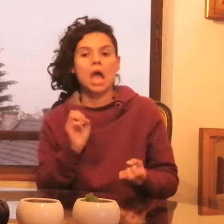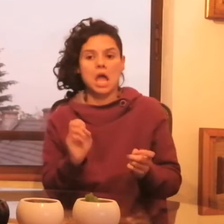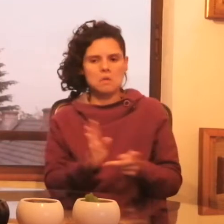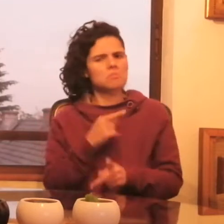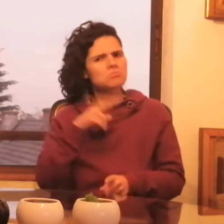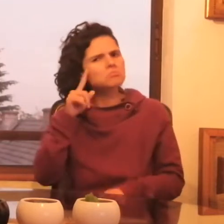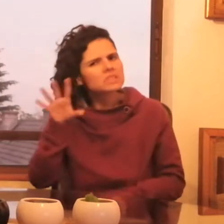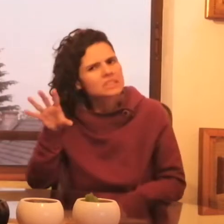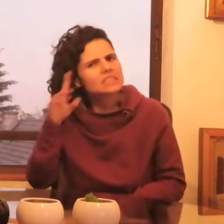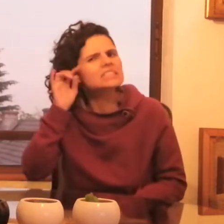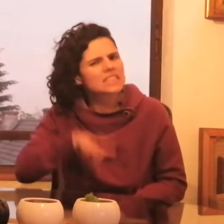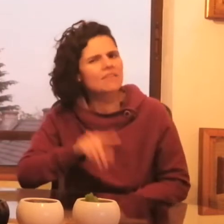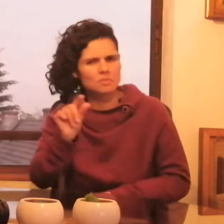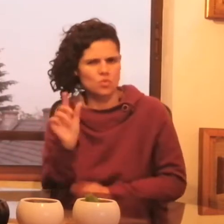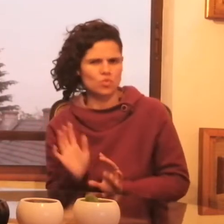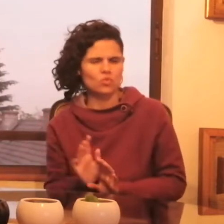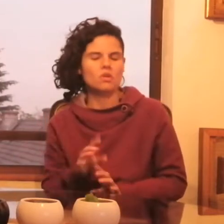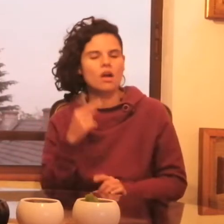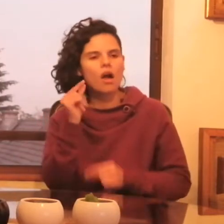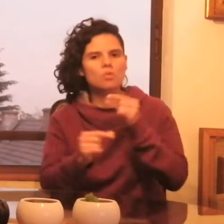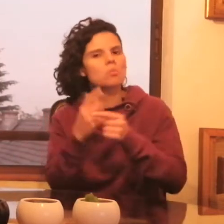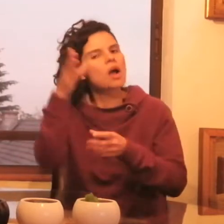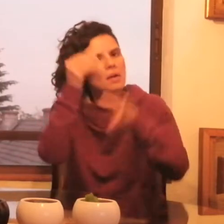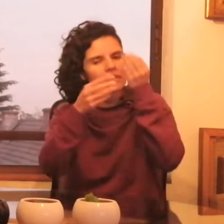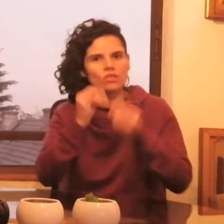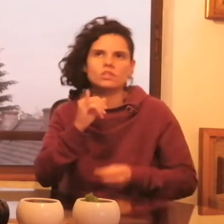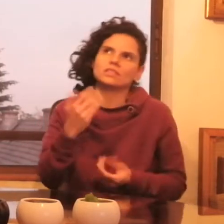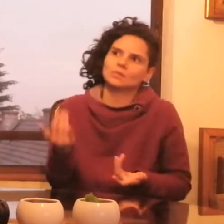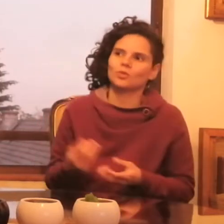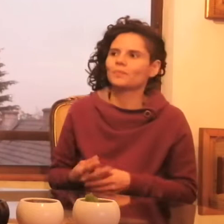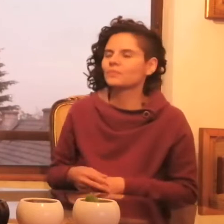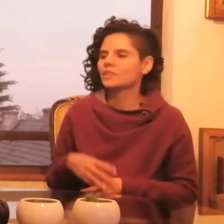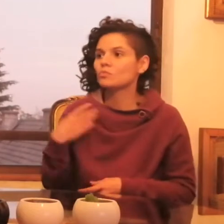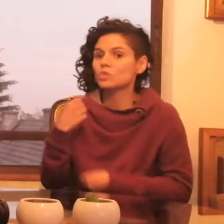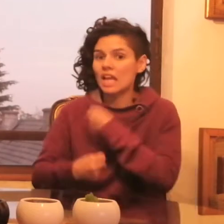algo uno va aprendiendo o sea igual son varios años que hicimos el programa y que no